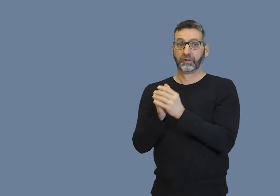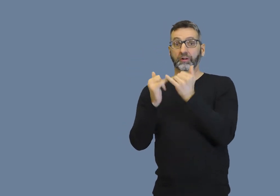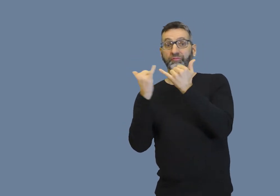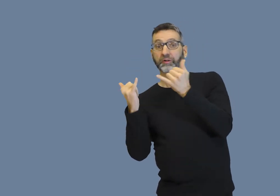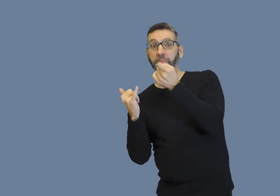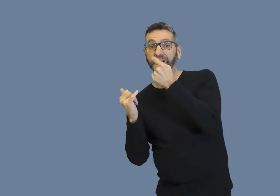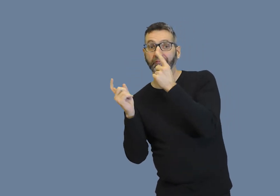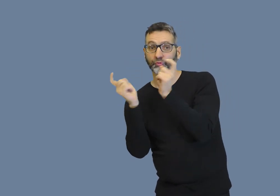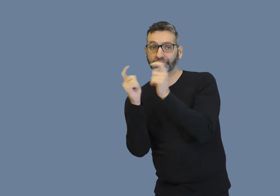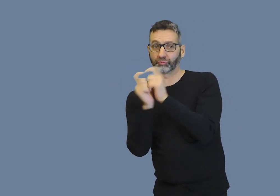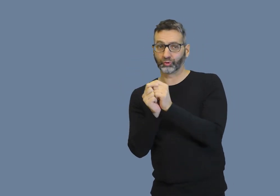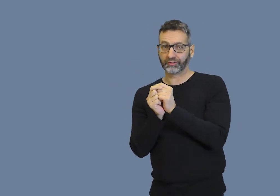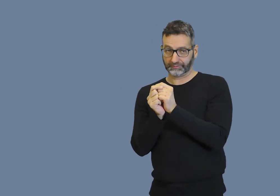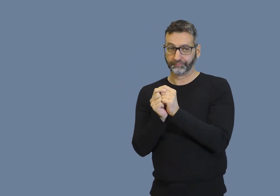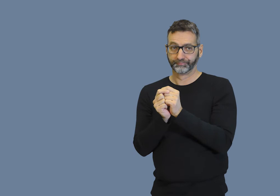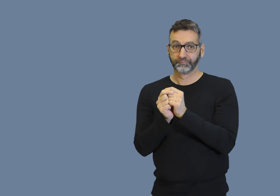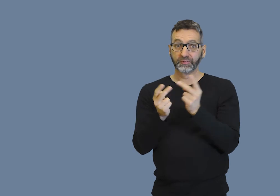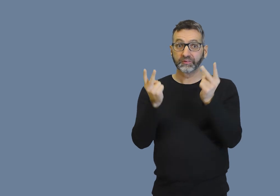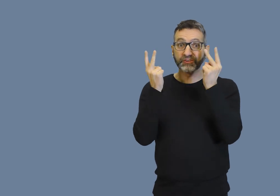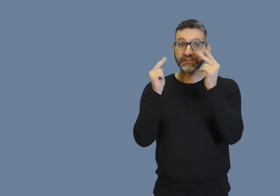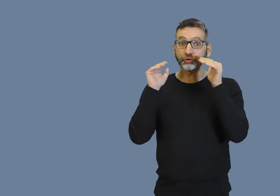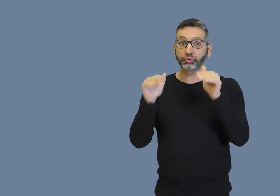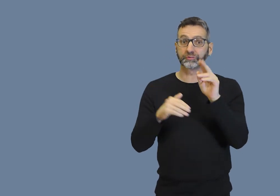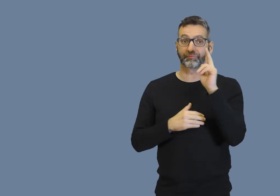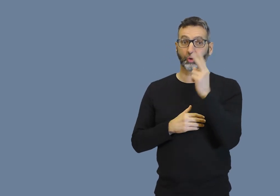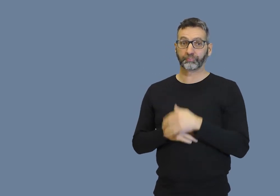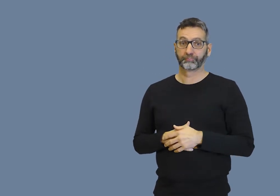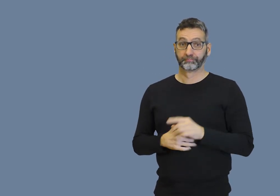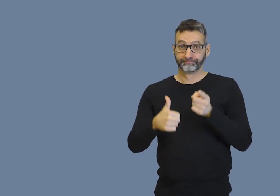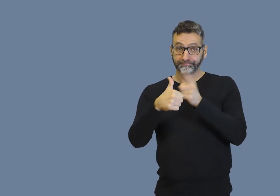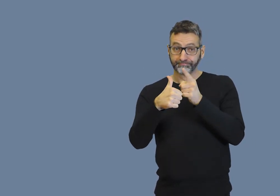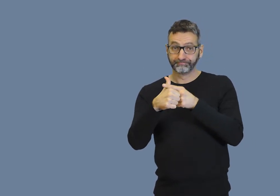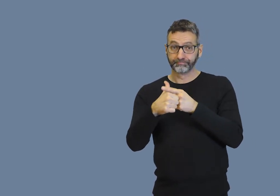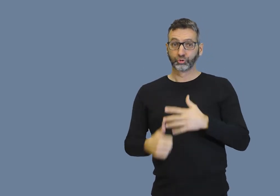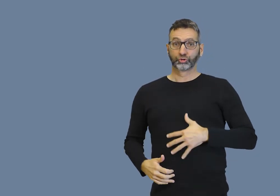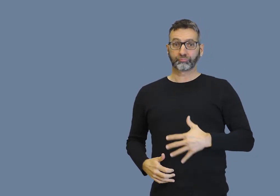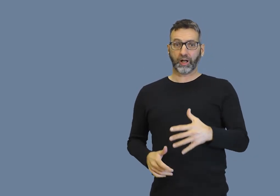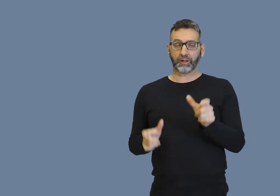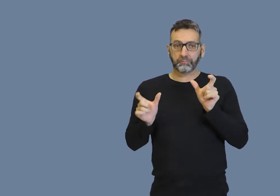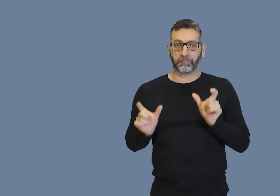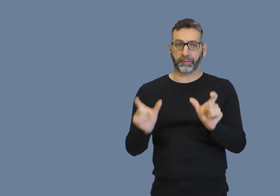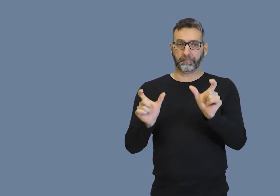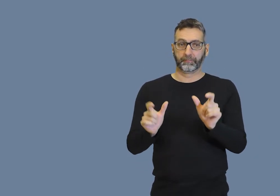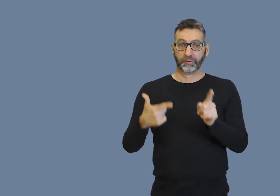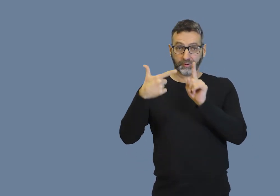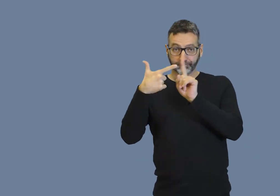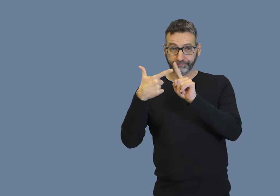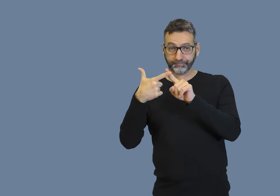Wie funktioniert die Pille? Verhütung ist wichtig als Schutz vor einer Schwangerschaft,